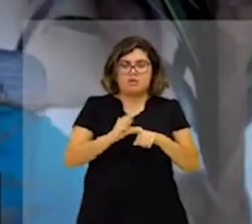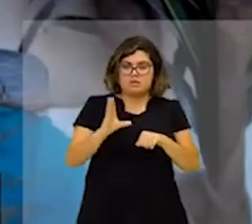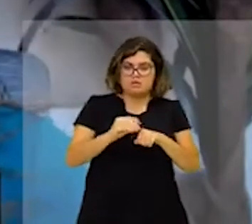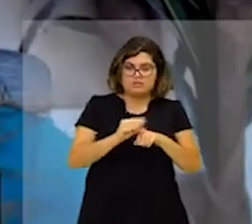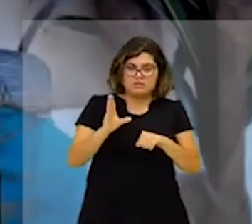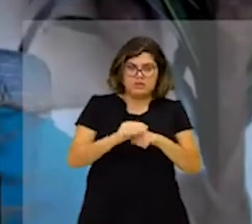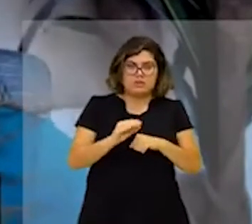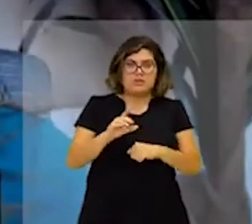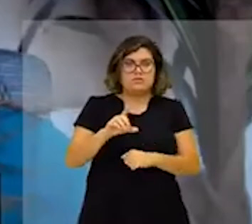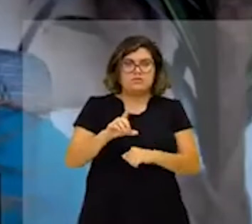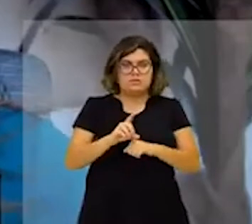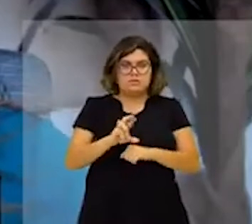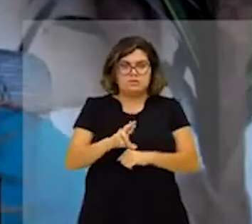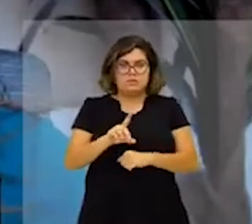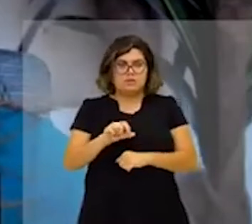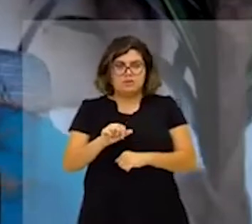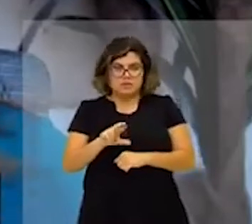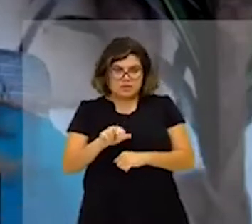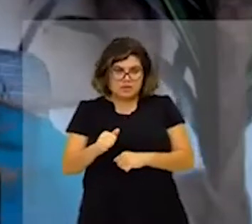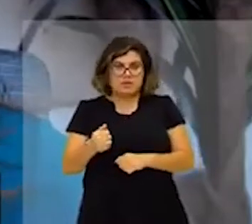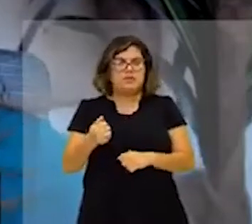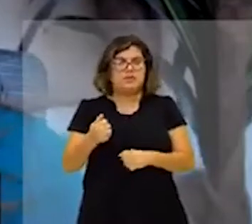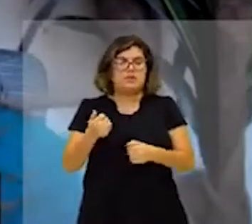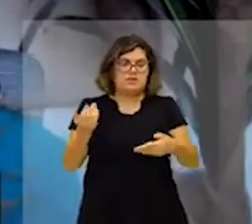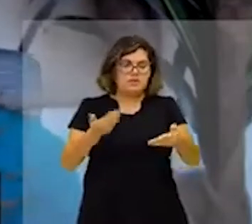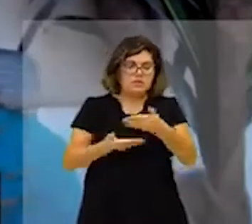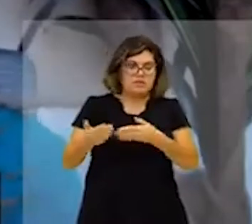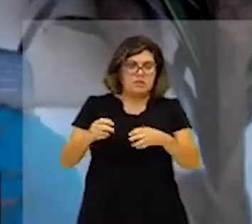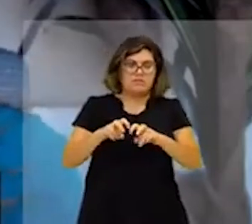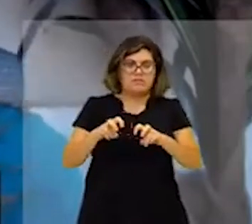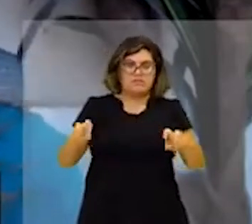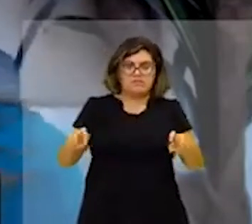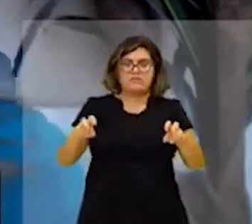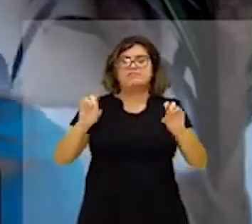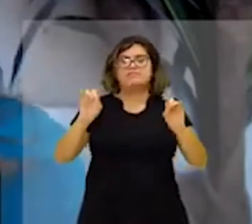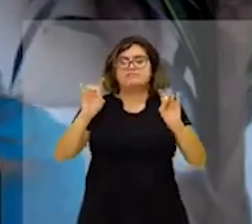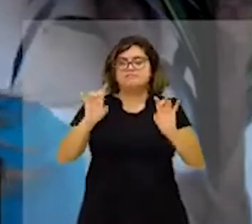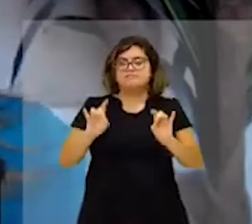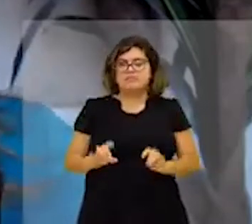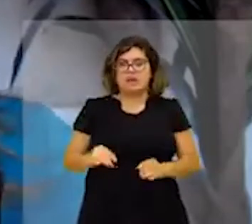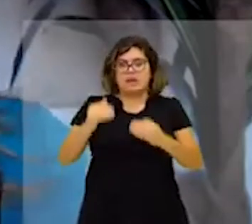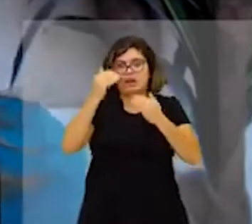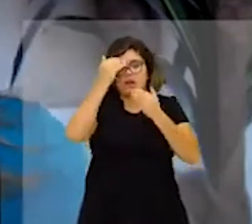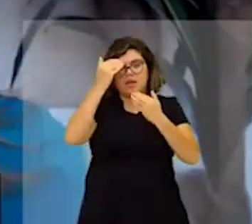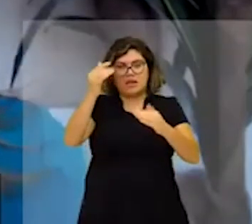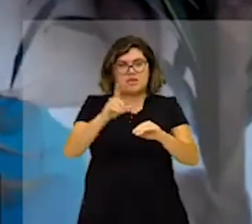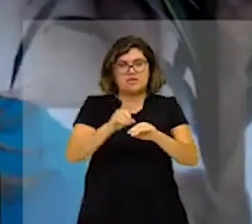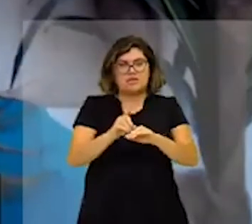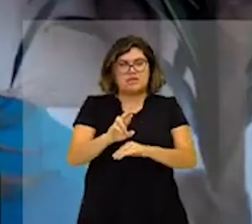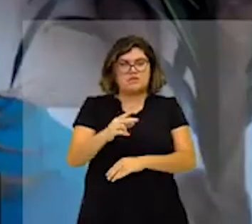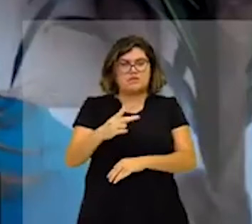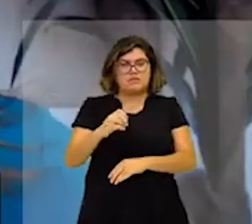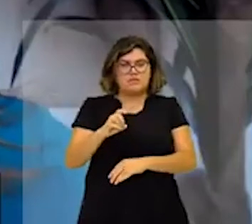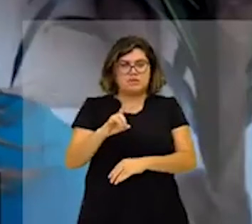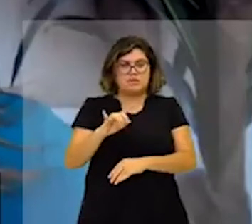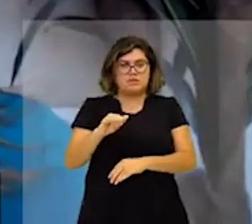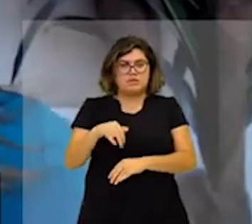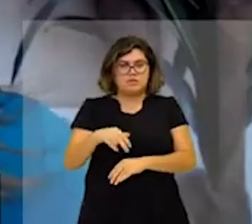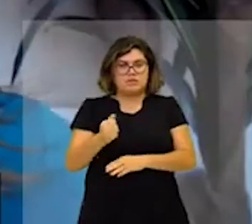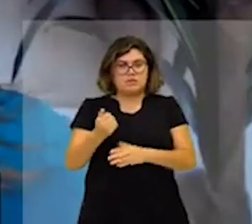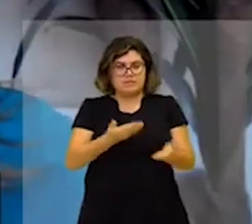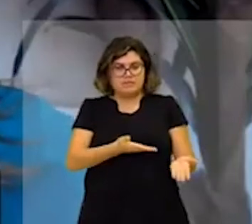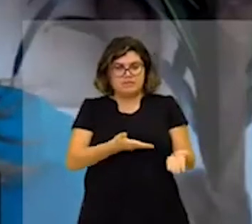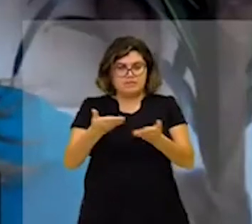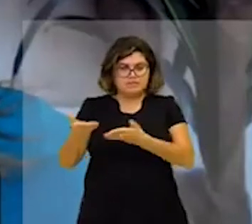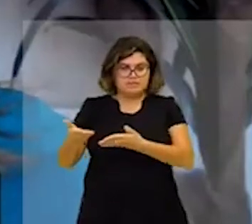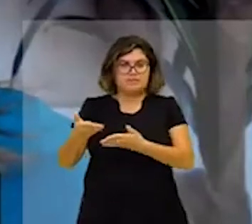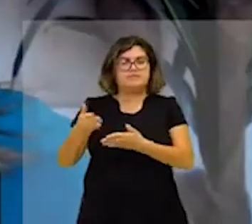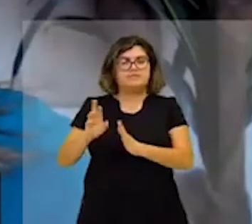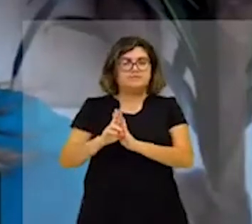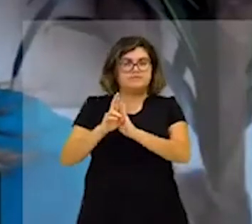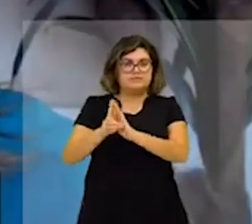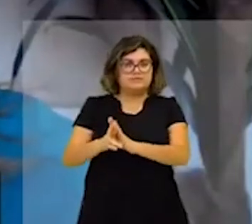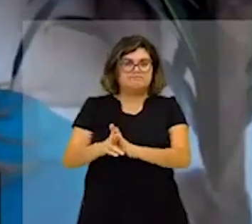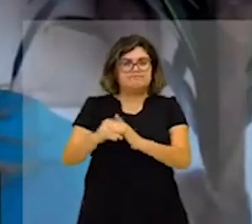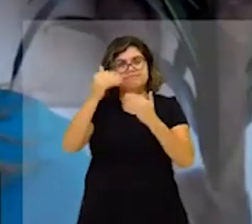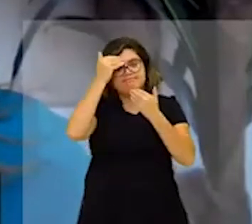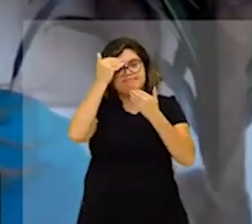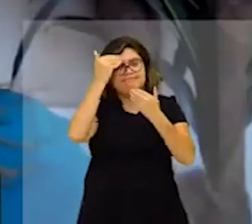curadora desta mesa meu especial agradecimento Dra Poliana devolvo a palavra auxiliar muito alta E aí